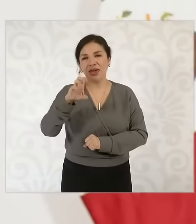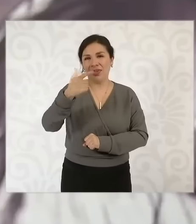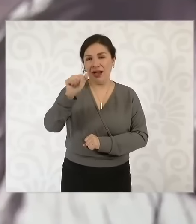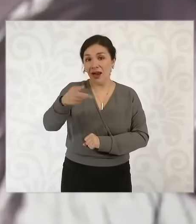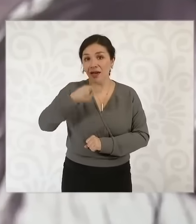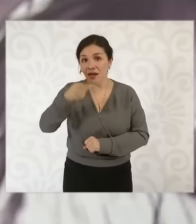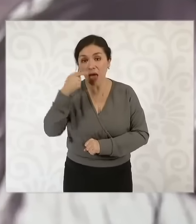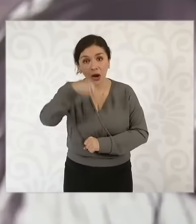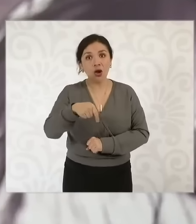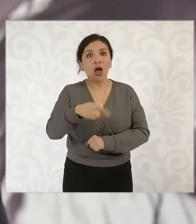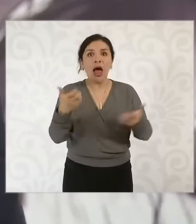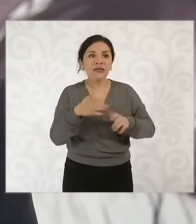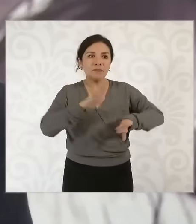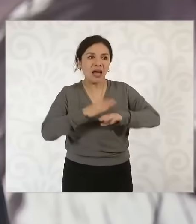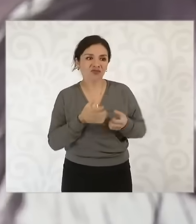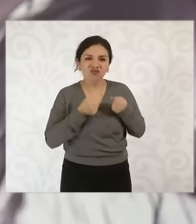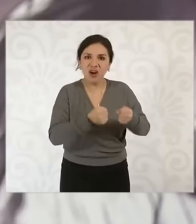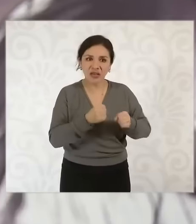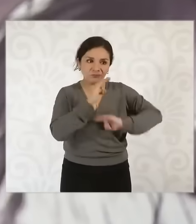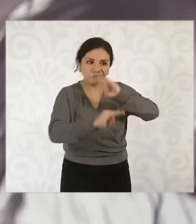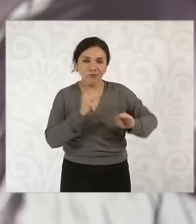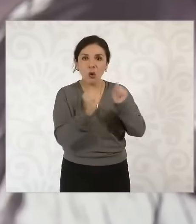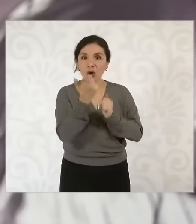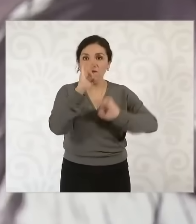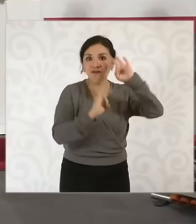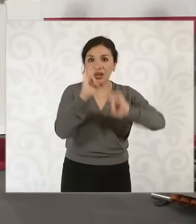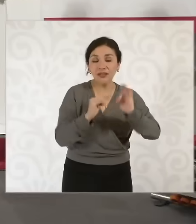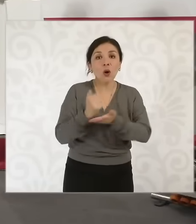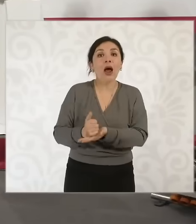fortaleciendo la posición financiera con la gran ayuda de la Secretaría de Hacienda en coordinación